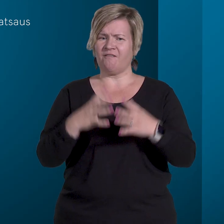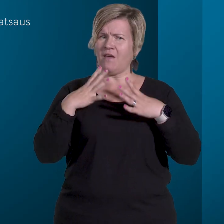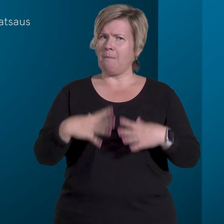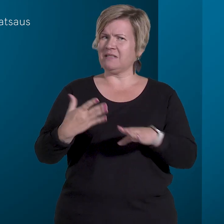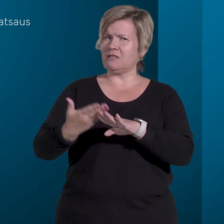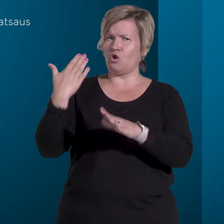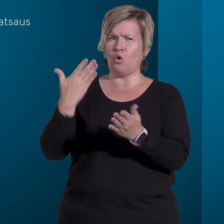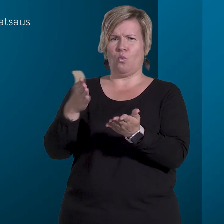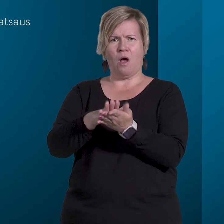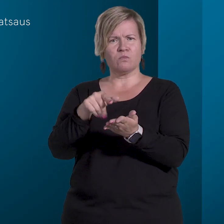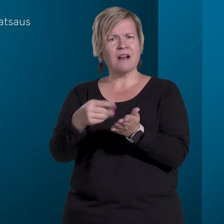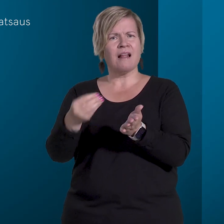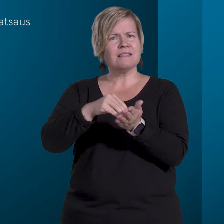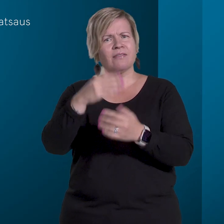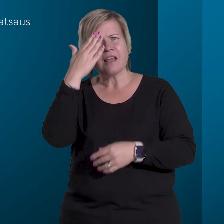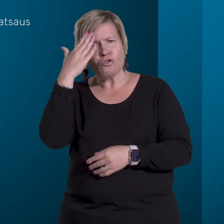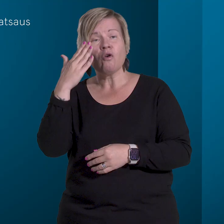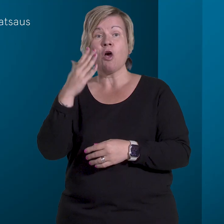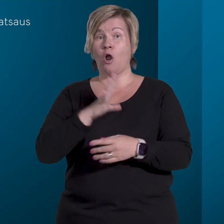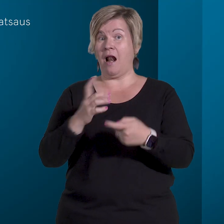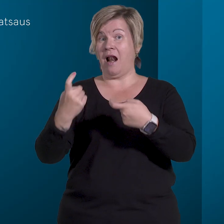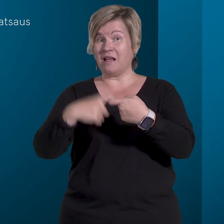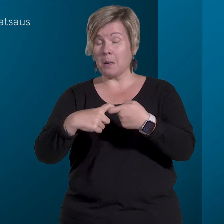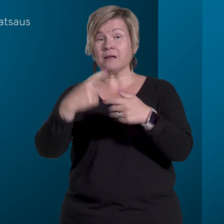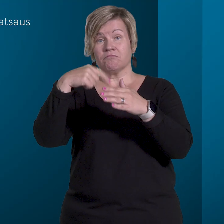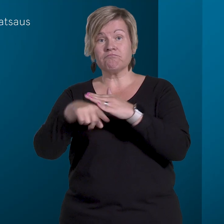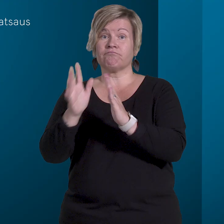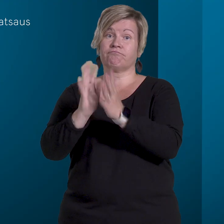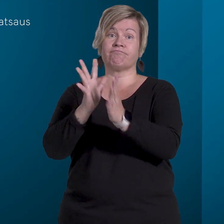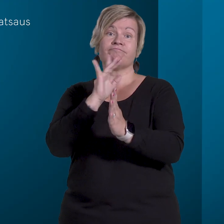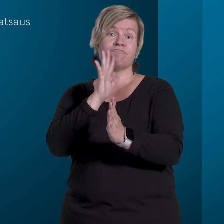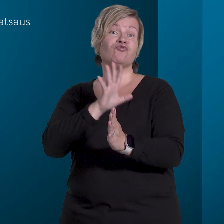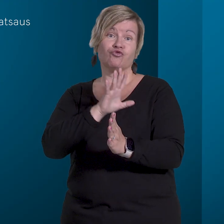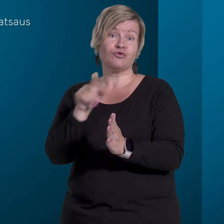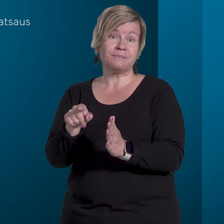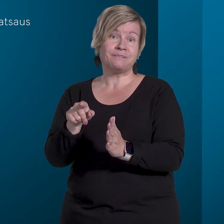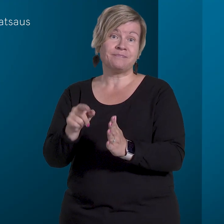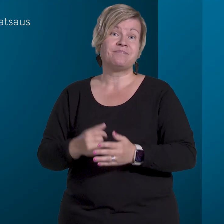Lisätietoa vammaishistoriakuukaudesta löydät viitotussa muodossa - oheisen linkin kautta.